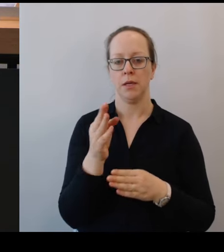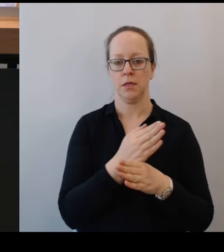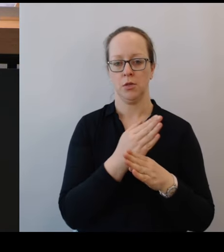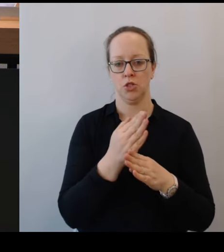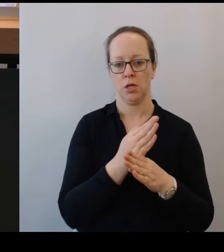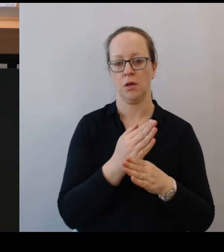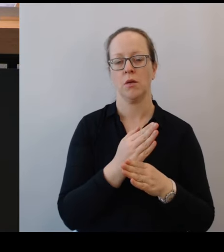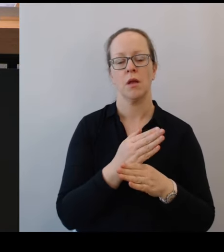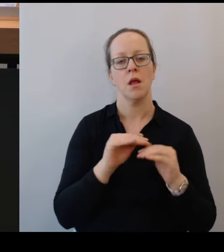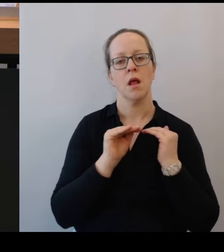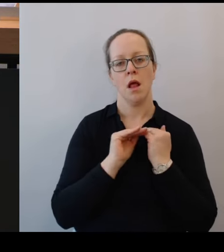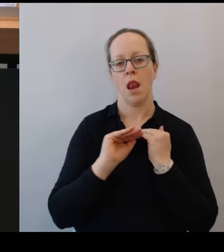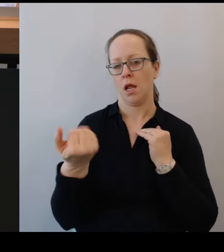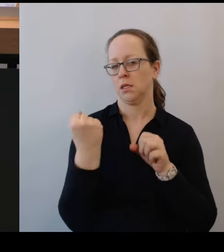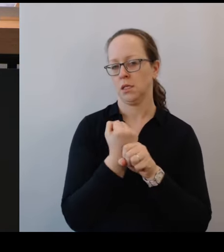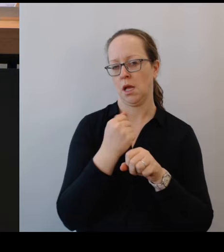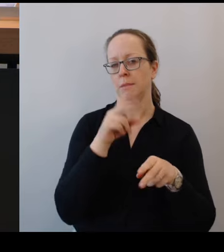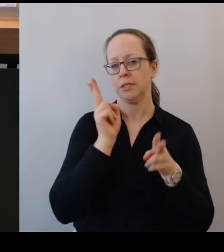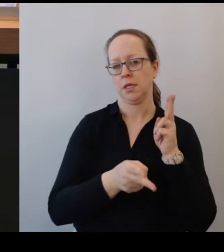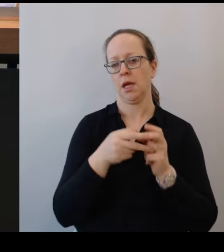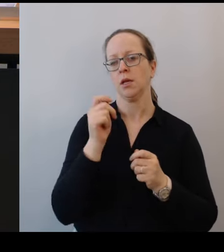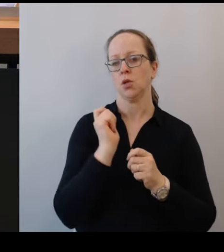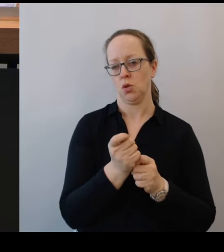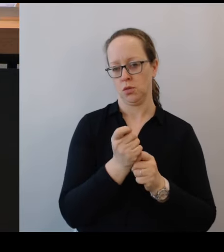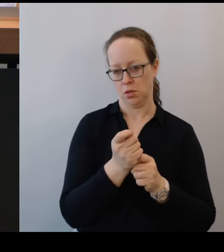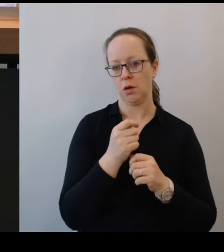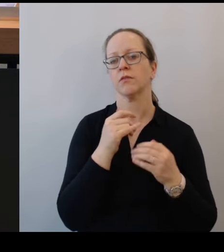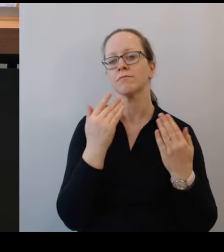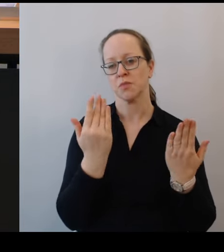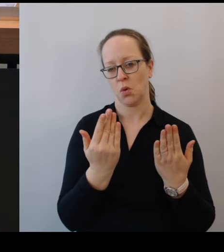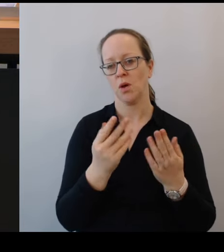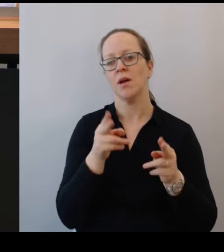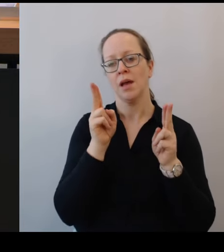Arbeitsgerichte gesagt, Liebe am Arbeitsplatz lässt sich nicht verbieten.